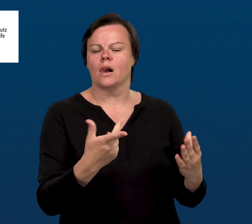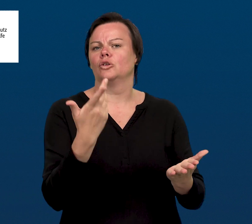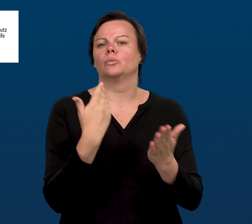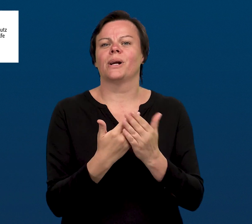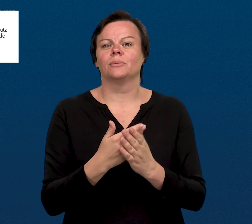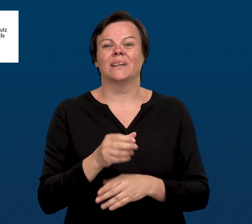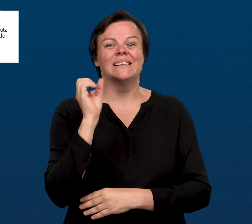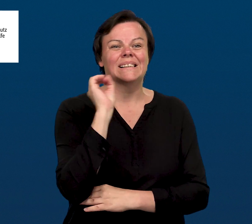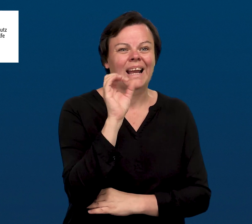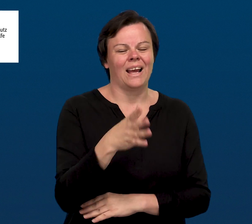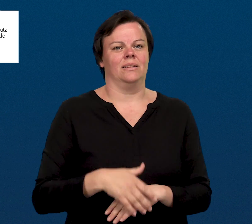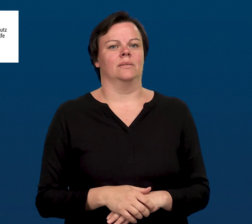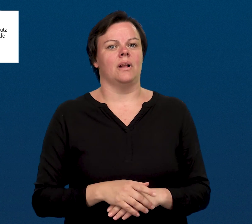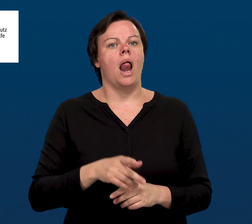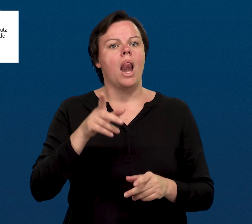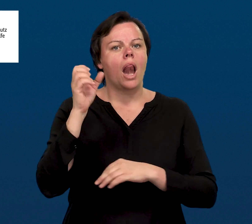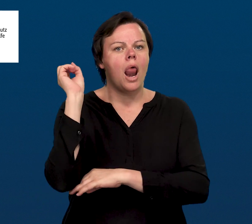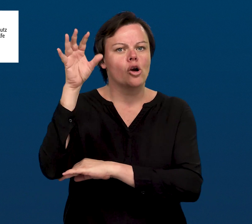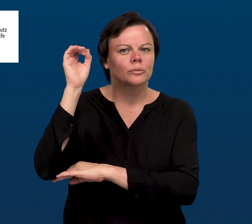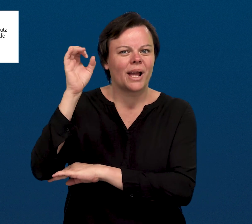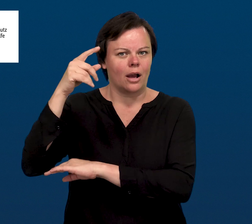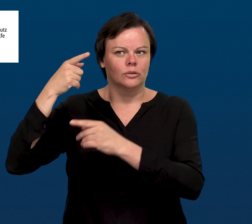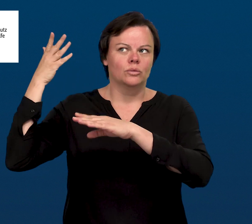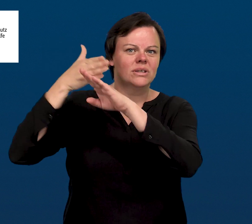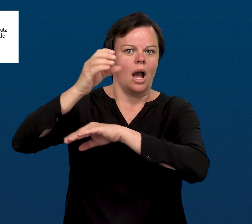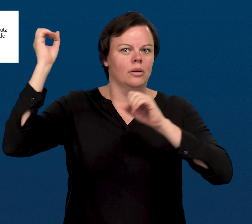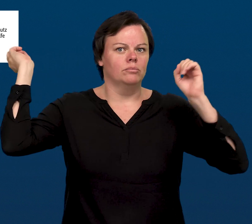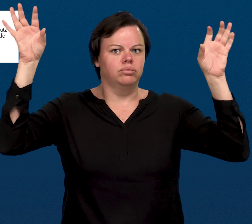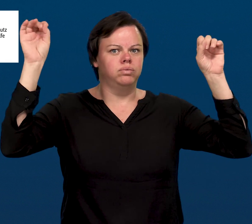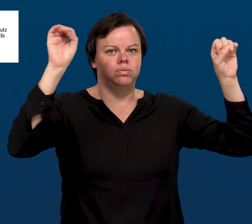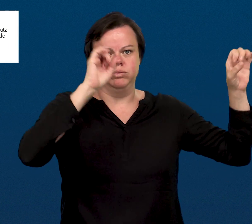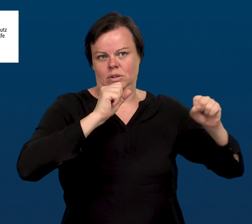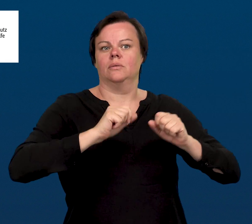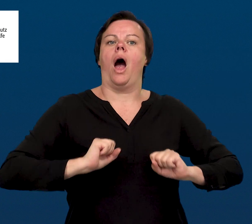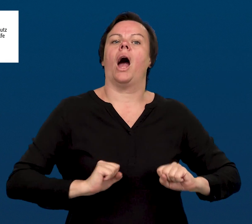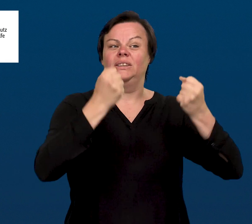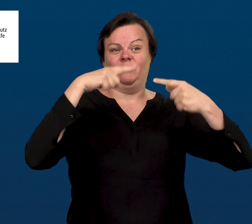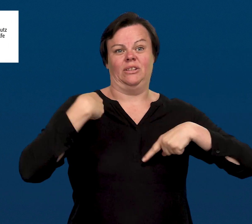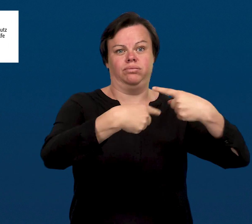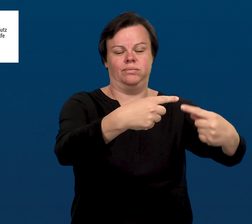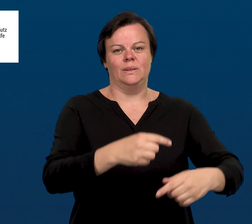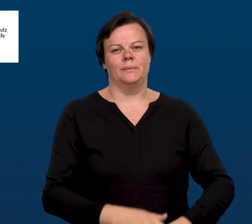wie zum Beispiel Sirenen oder Lautsprecherdurchsagen.